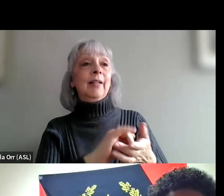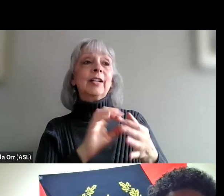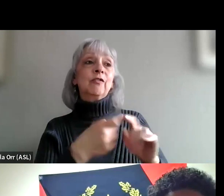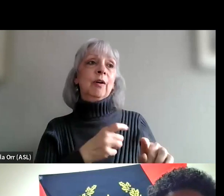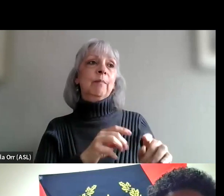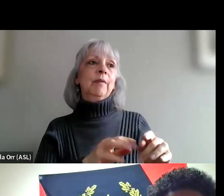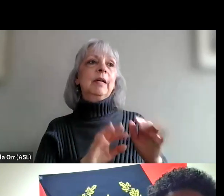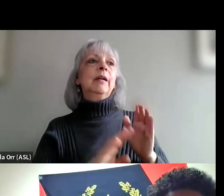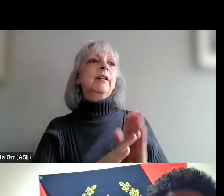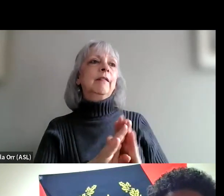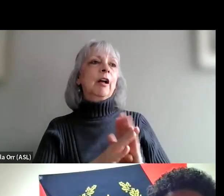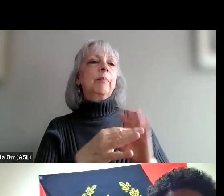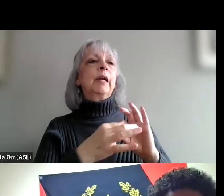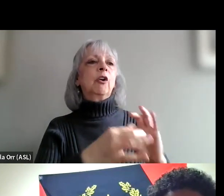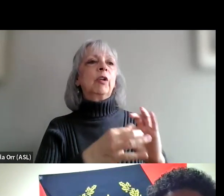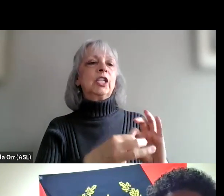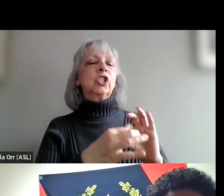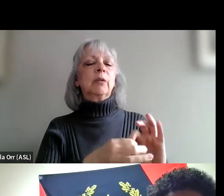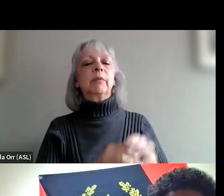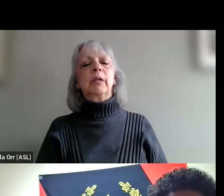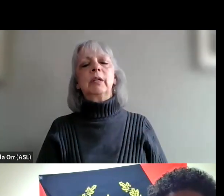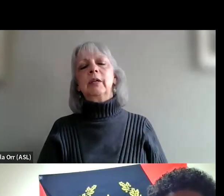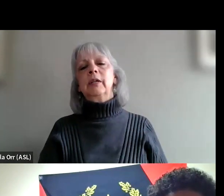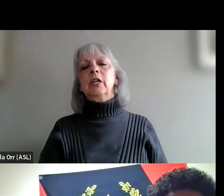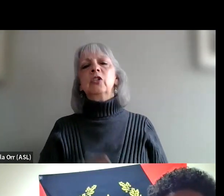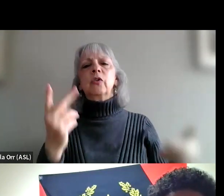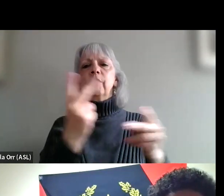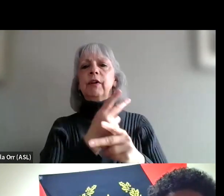Entonces, deben averiguar qué quieren